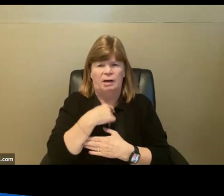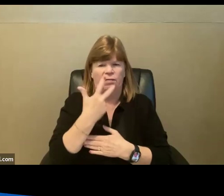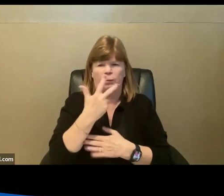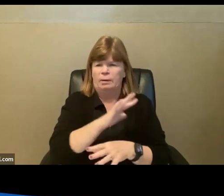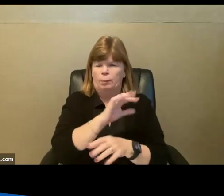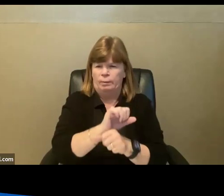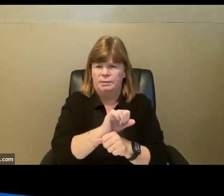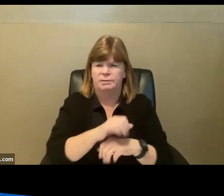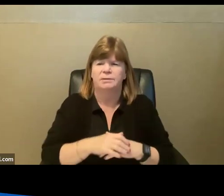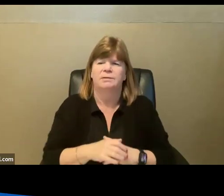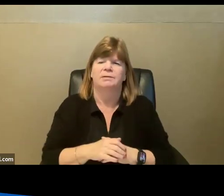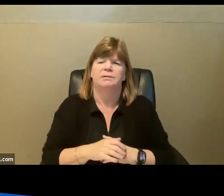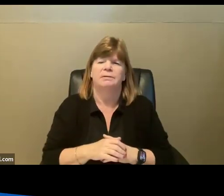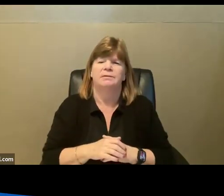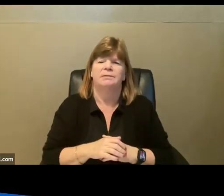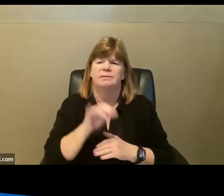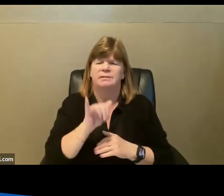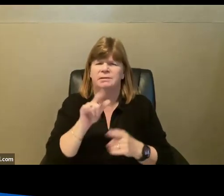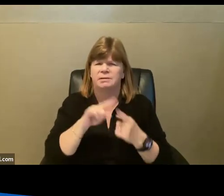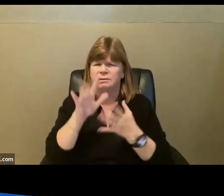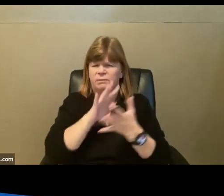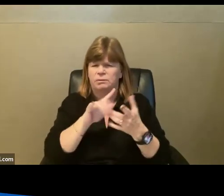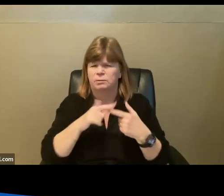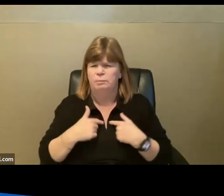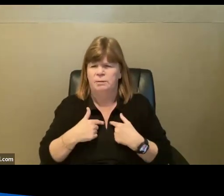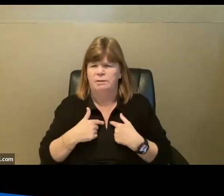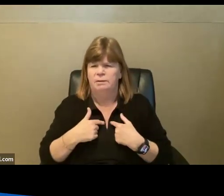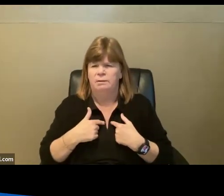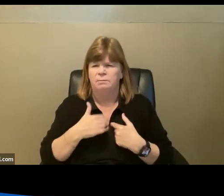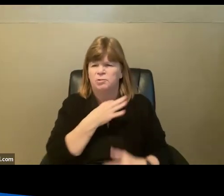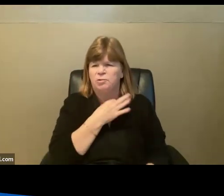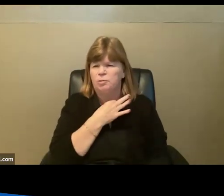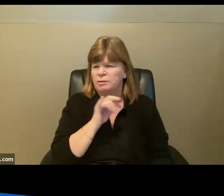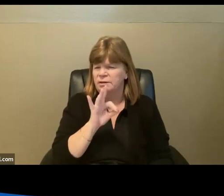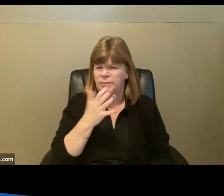De acuerdo, ahora eso es confuso para mí, y me pregunto si hay una falta de comunicación.